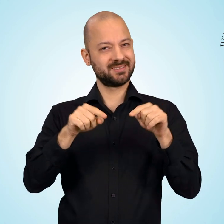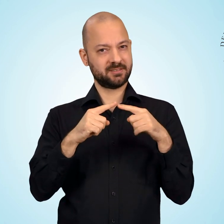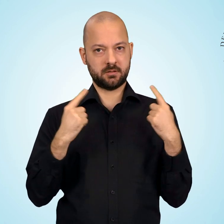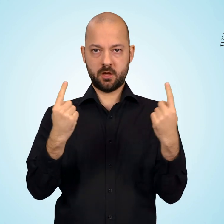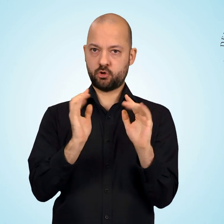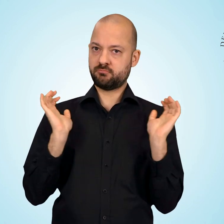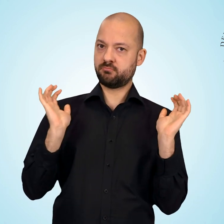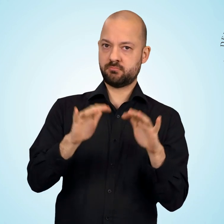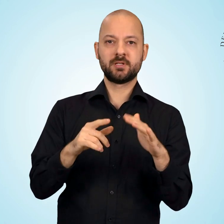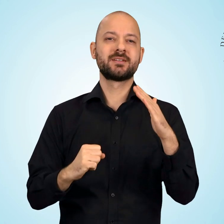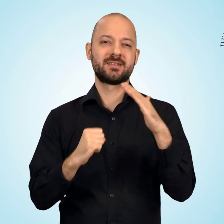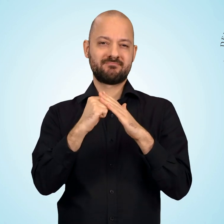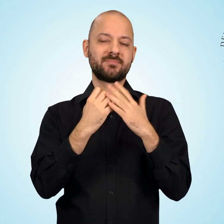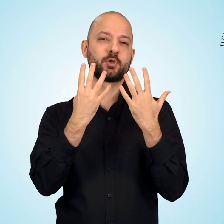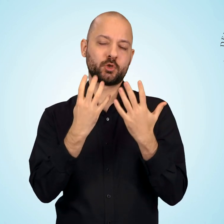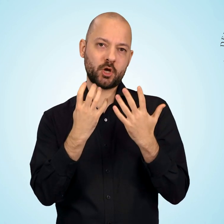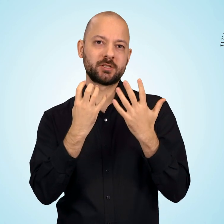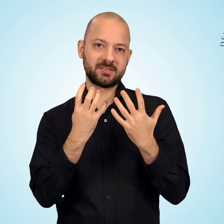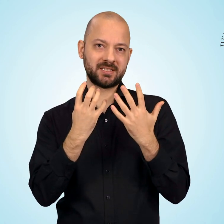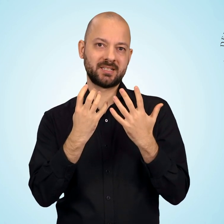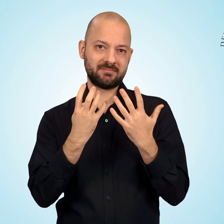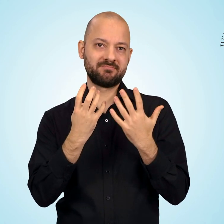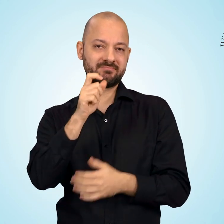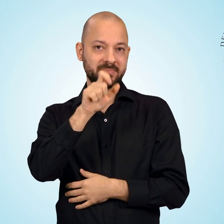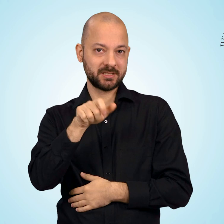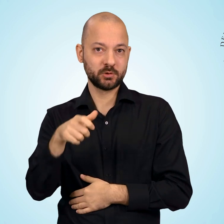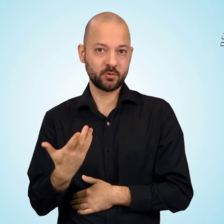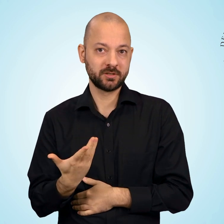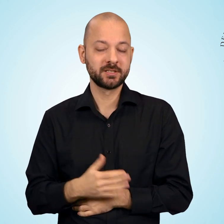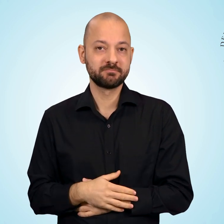Zudem ist der vorhandene Raum auf maximal 90 Personen begrenzt.